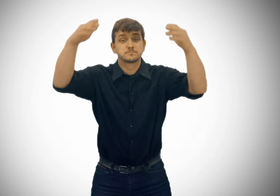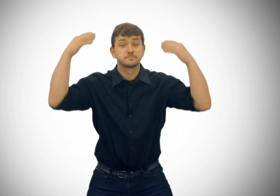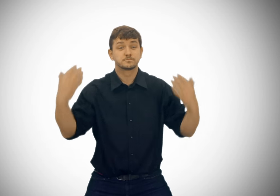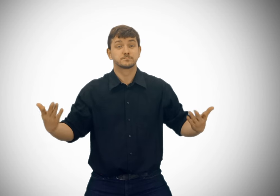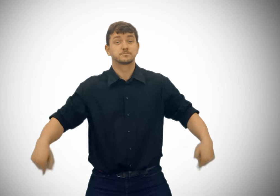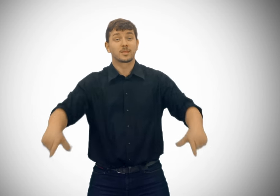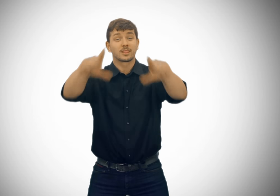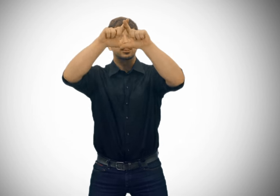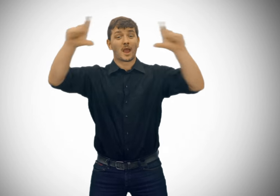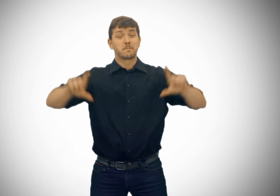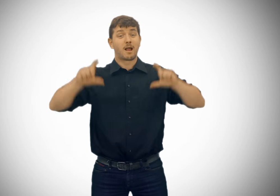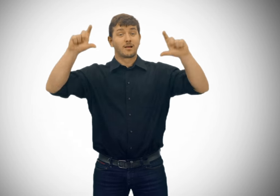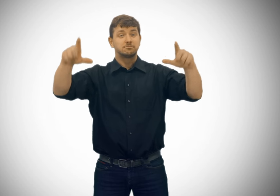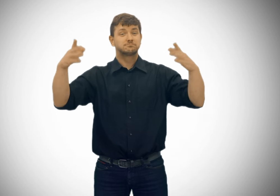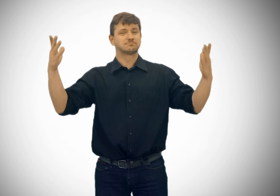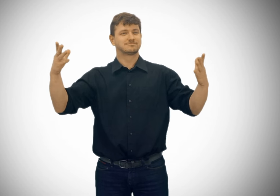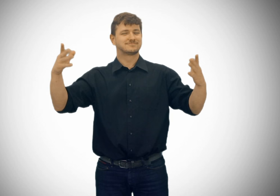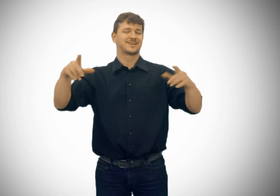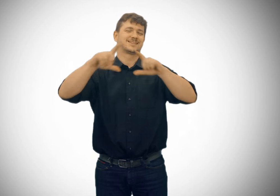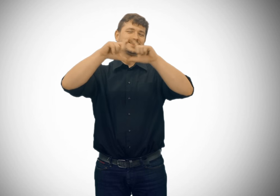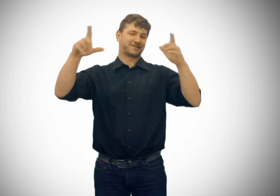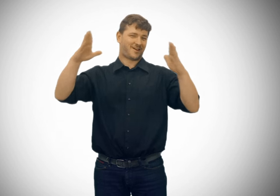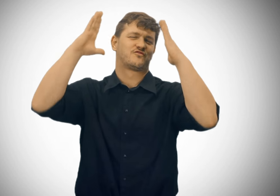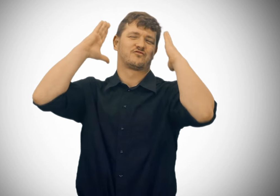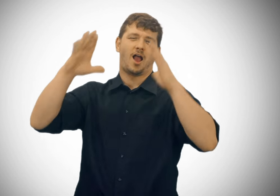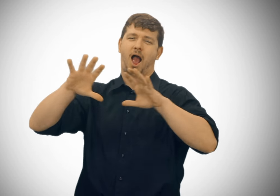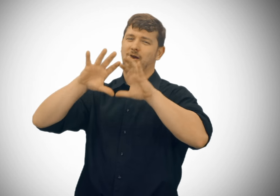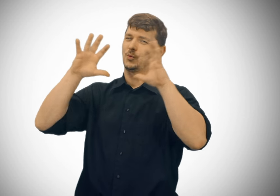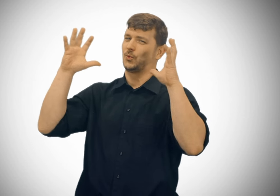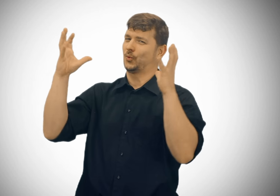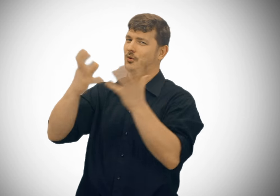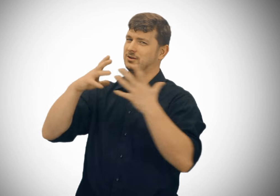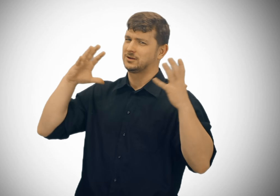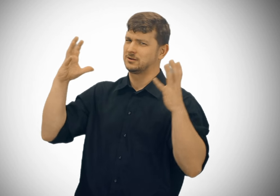Was wird Euch heute geboten? Erstmal ein bisschen Erdkunde.